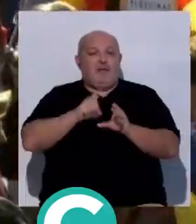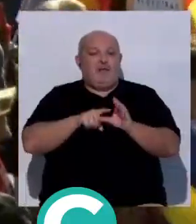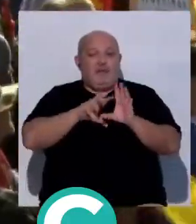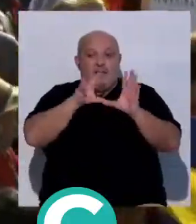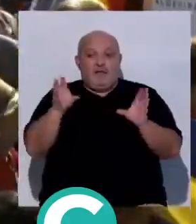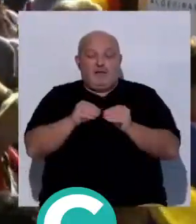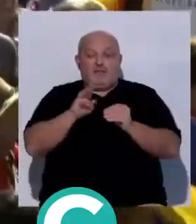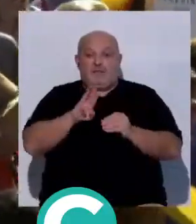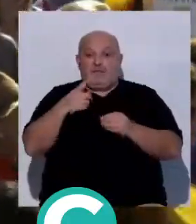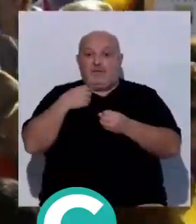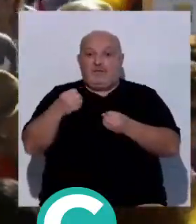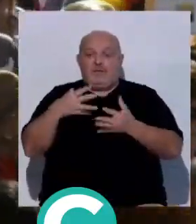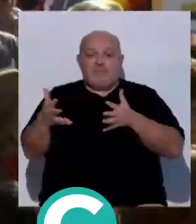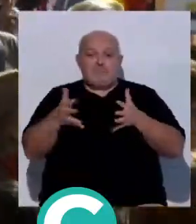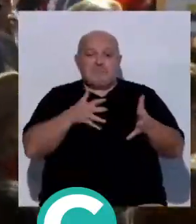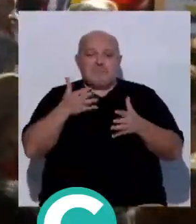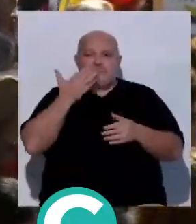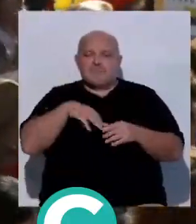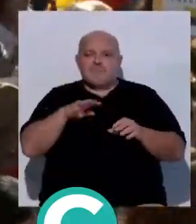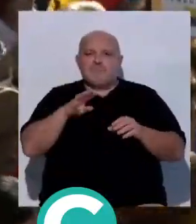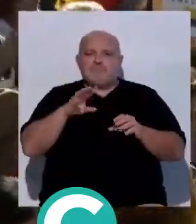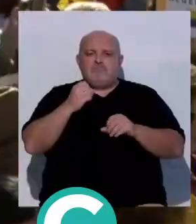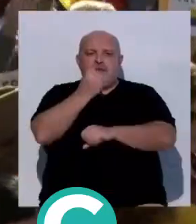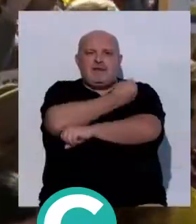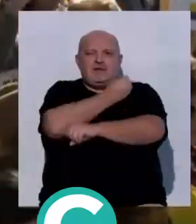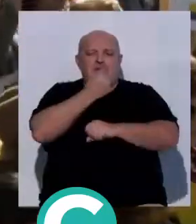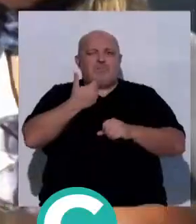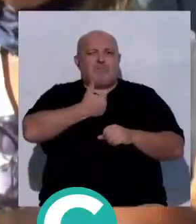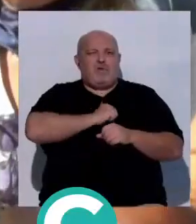por el partido popular se aproximaron a los registros de la policía local que